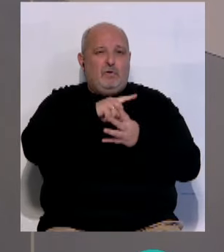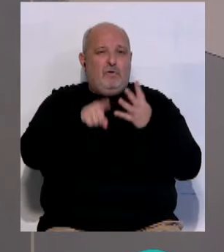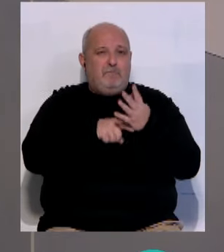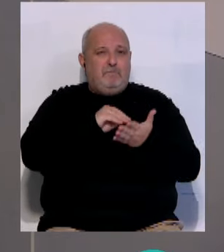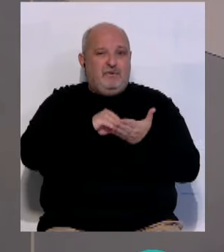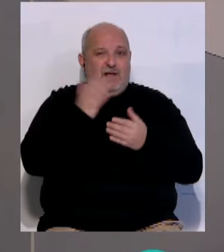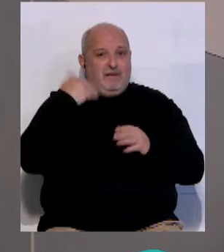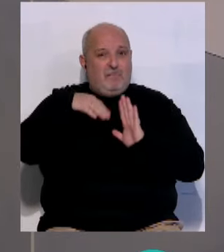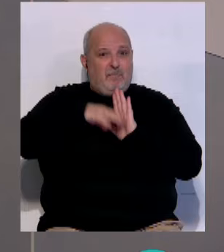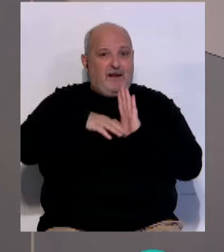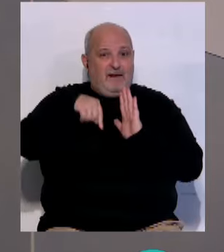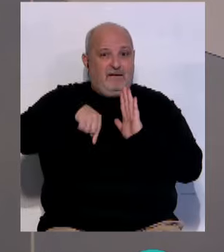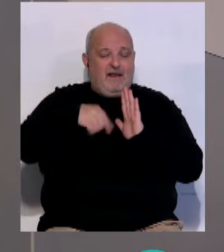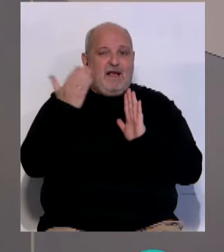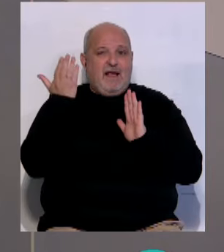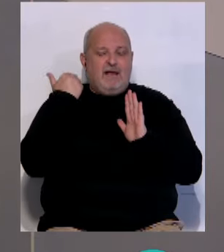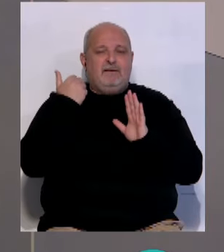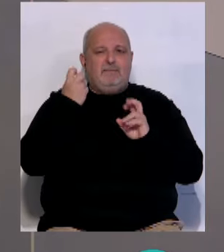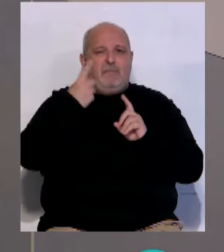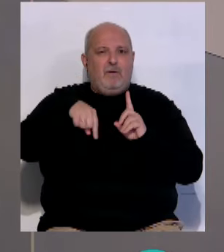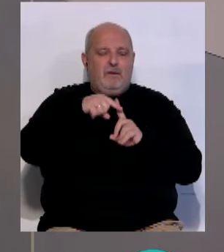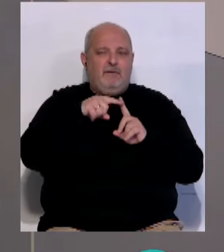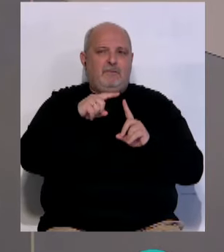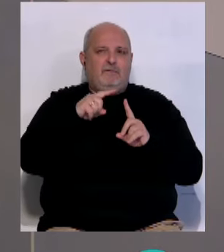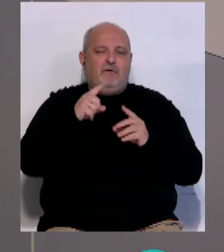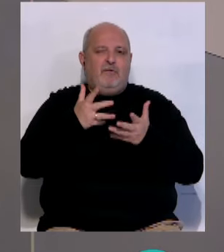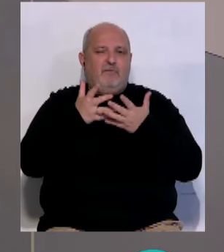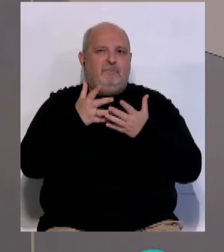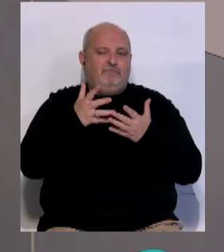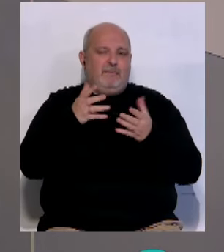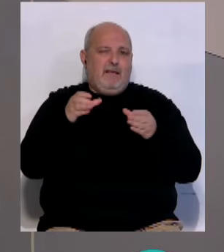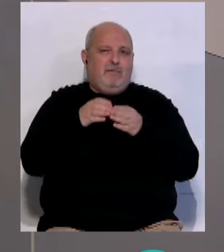medios de comunicación de la primera vuelta del rendimiento que ha ofrecido la primera plantilla